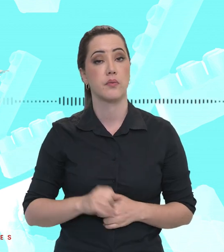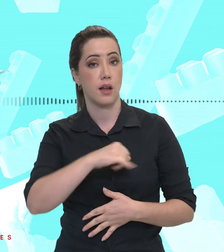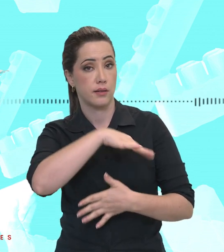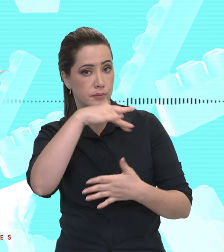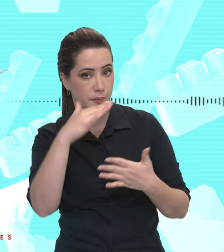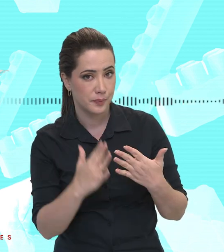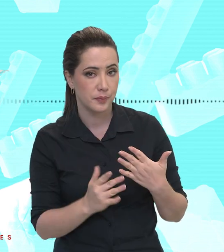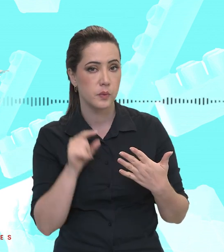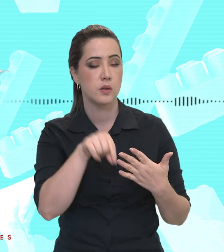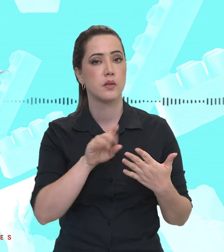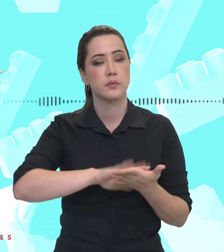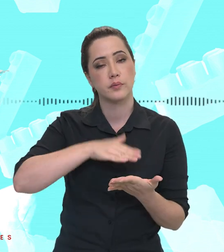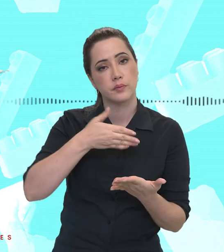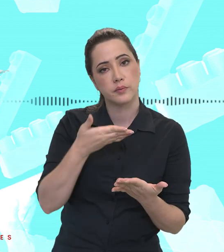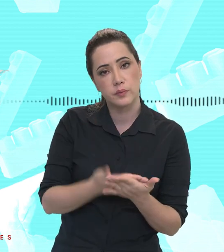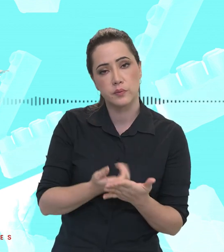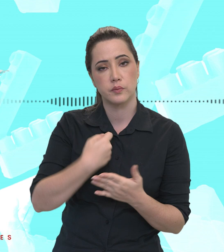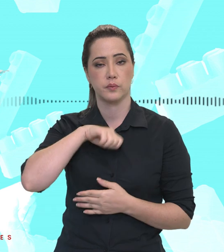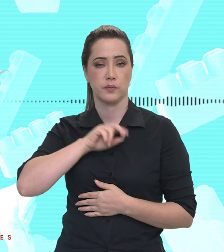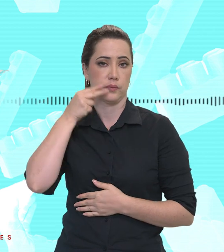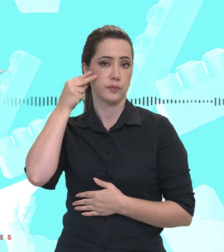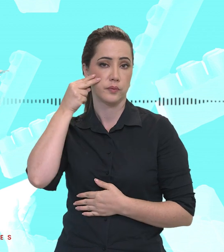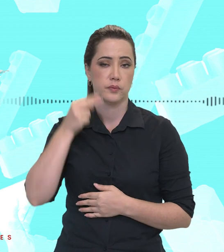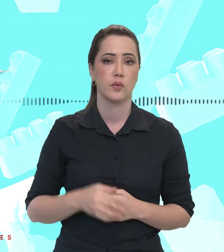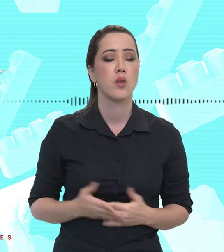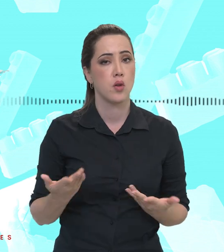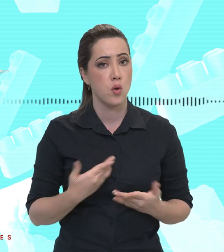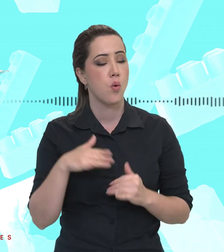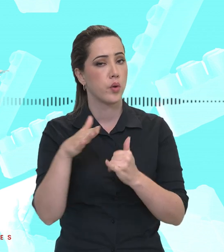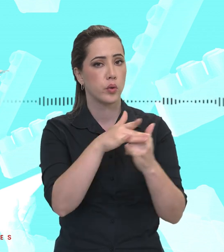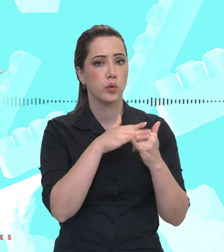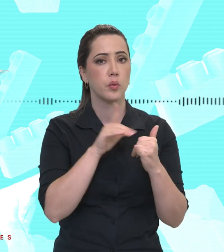[Leyberson] A Língua Brasileira de Sinais (Libras) é interpretada por Neide Lins. O